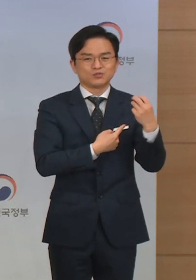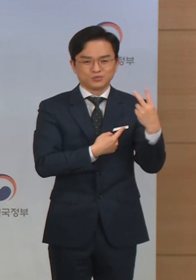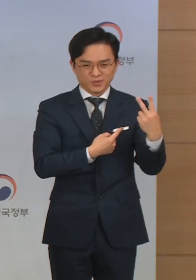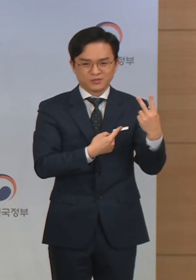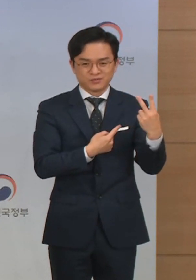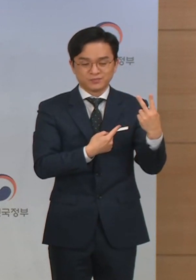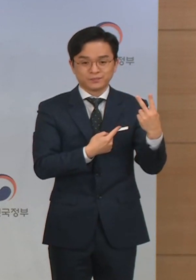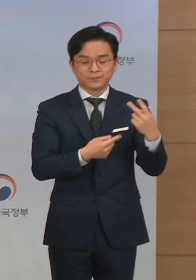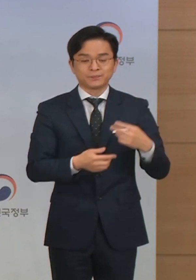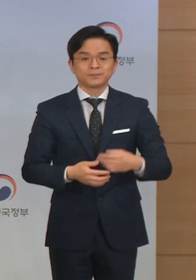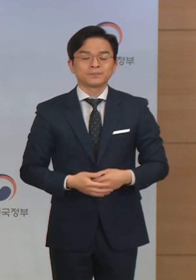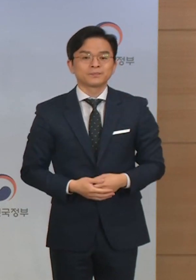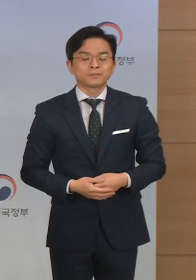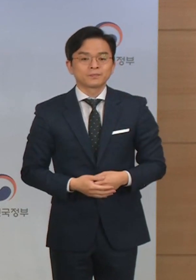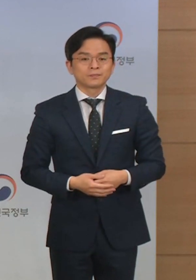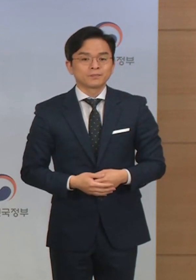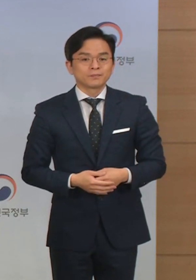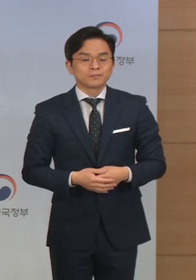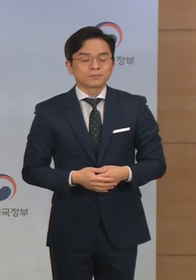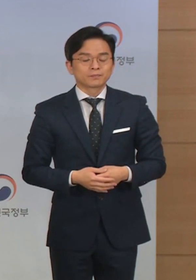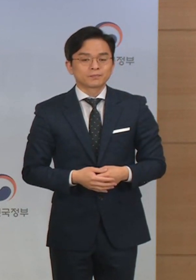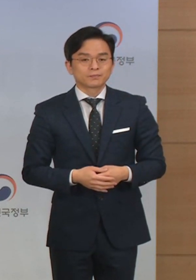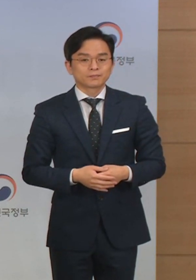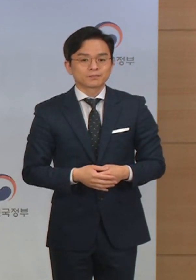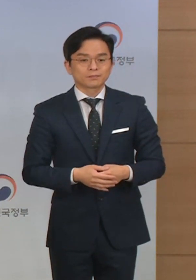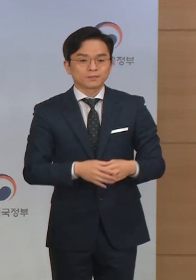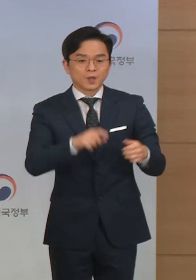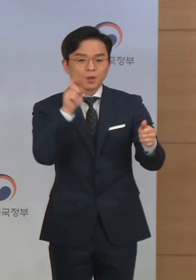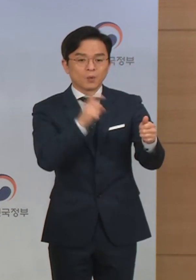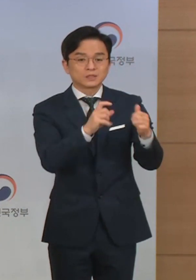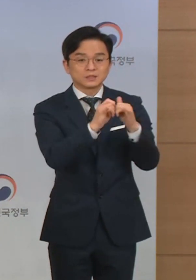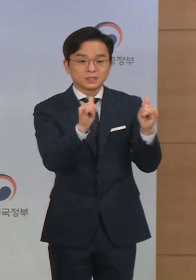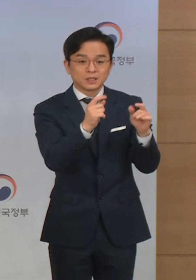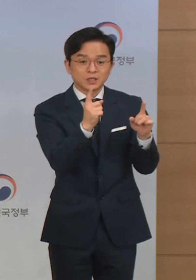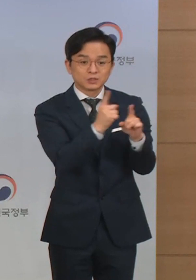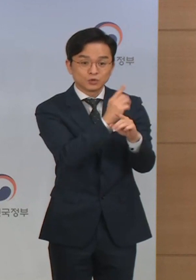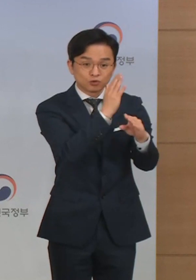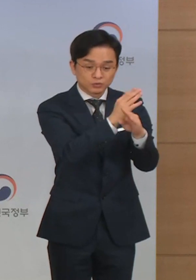아직 확진자 치료 중 감염으로 확진된 사례는 없습니다만